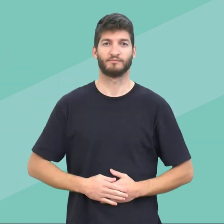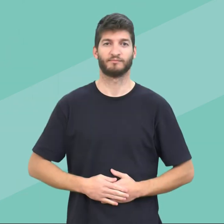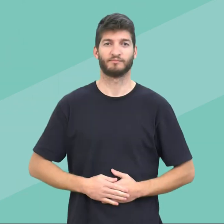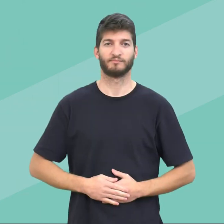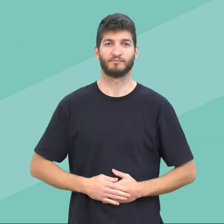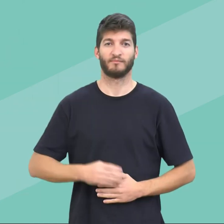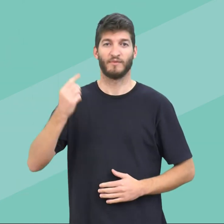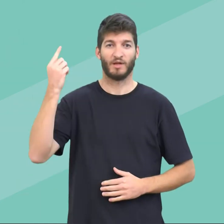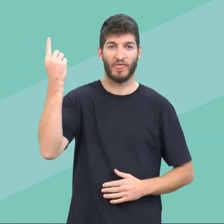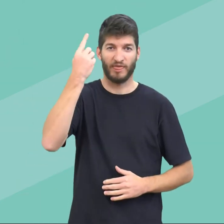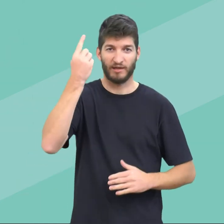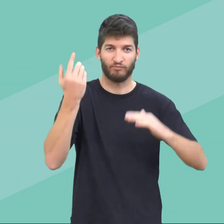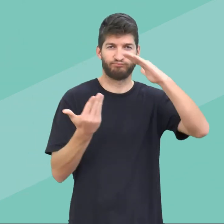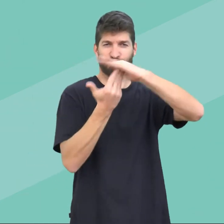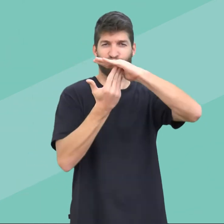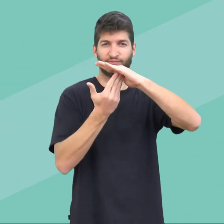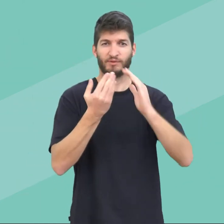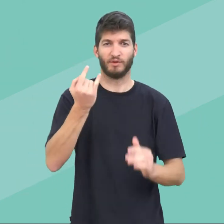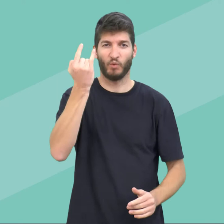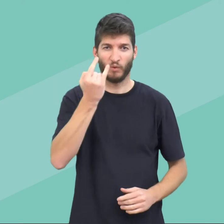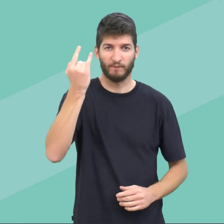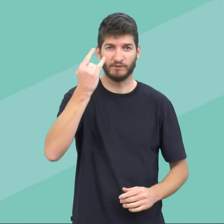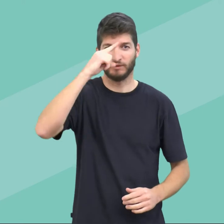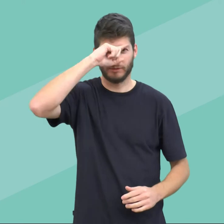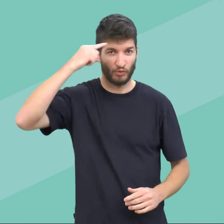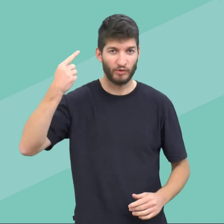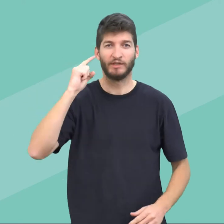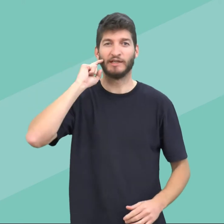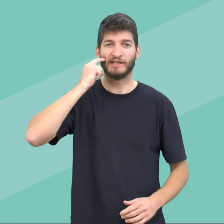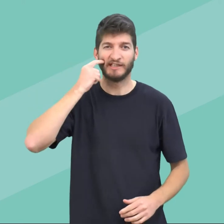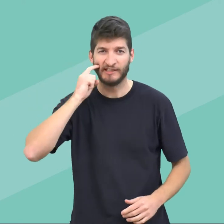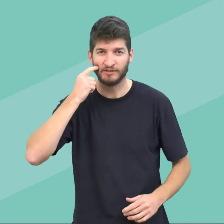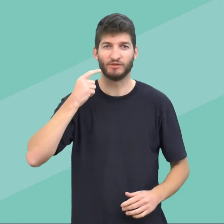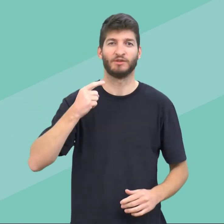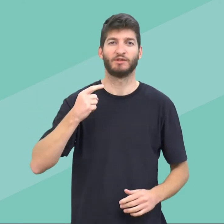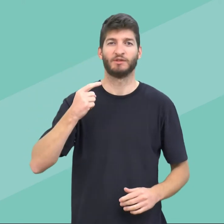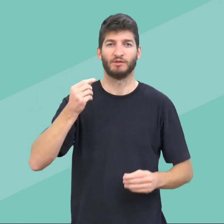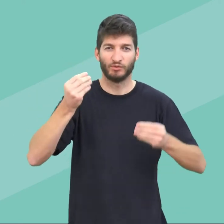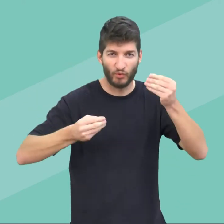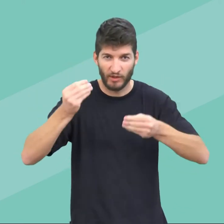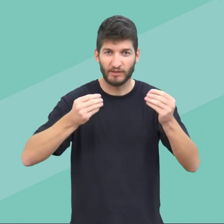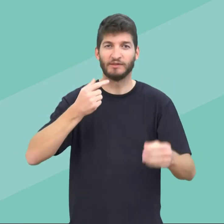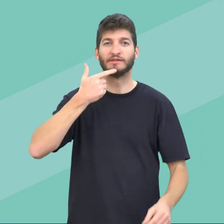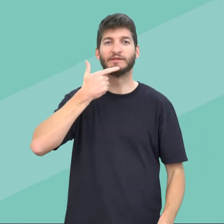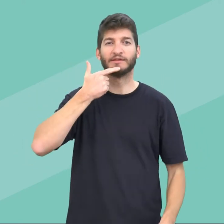El Rector de la Universidad Nacional de Entre Ríos, contador Andrés Sabella,